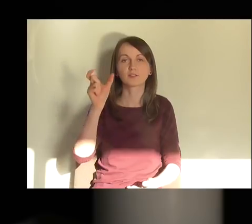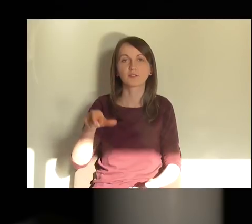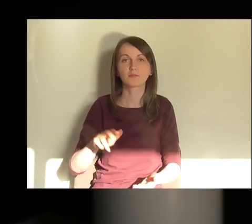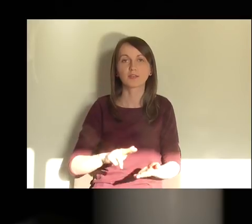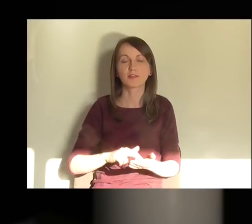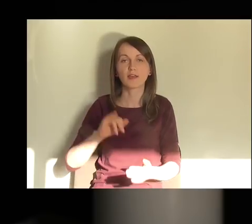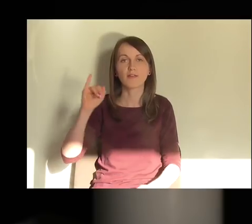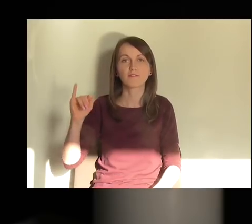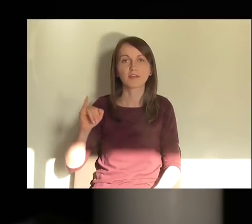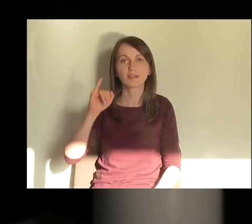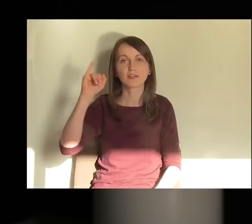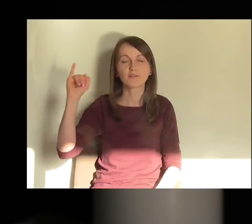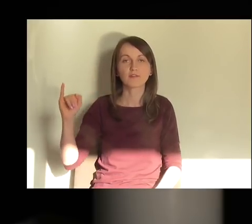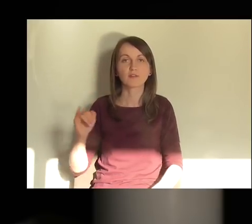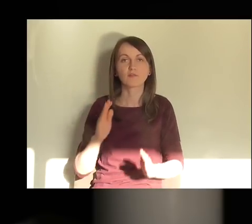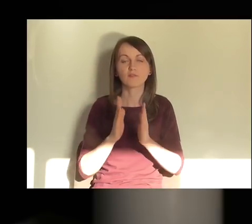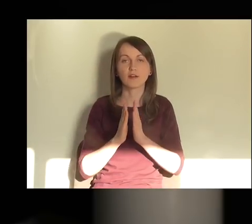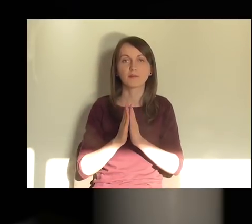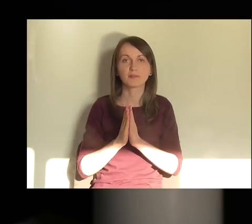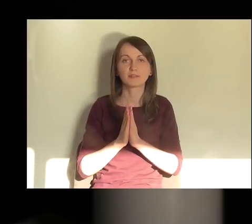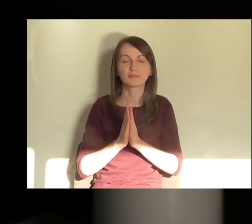na wieki wieków. Amen.